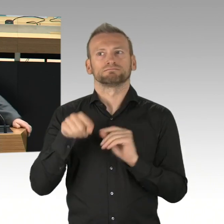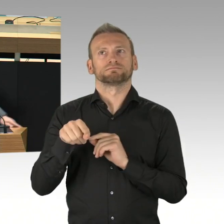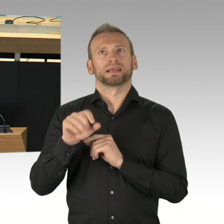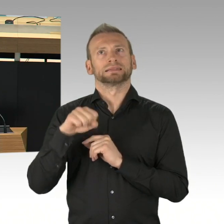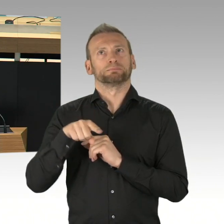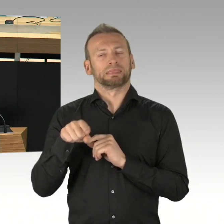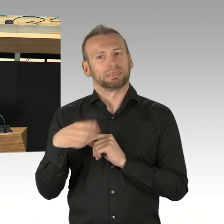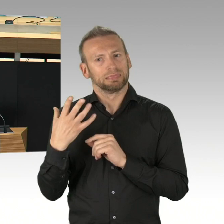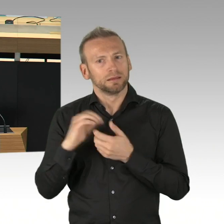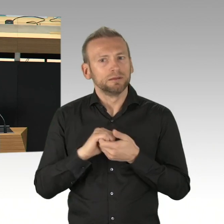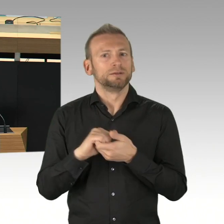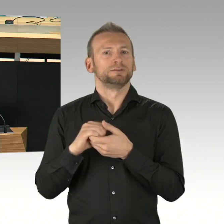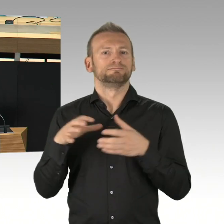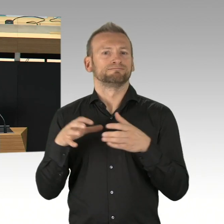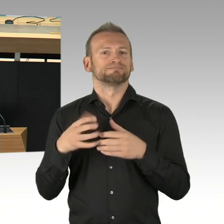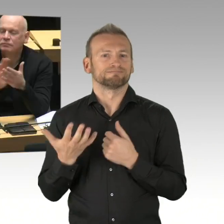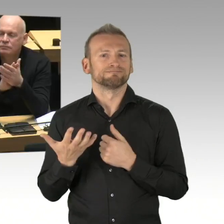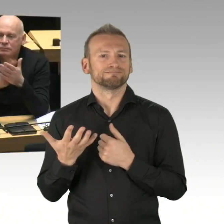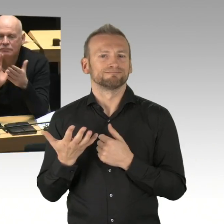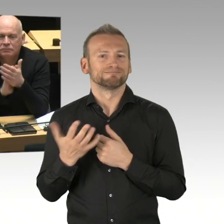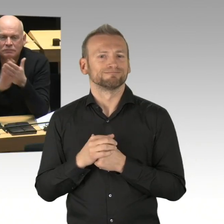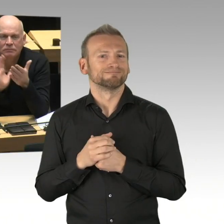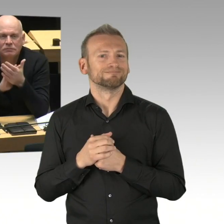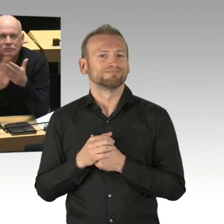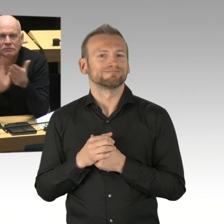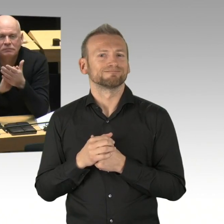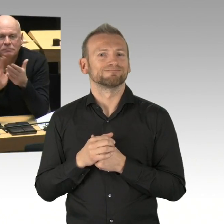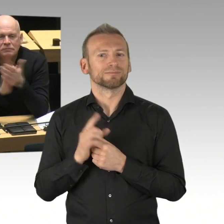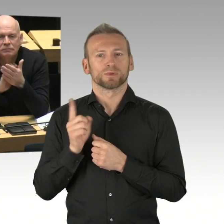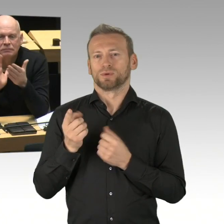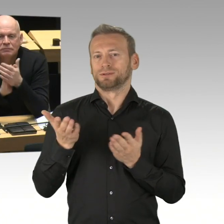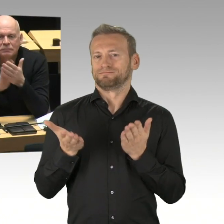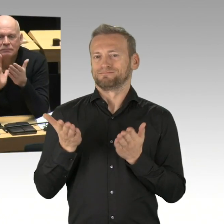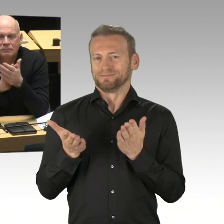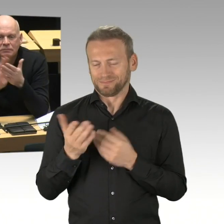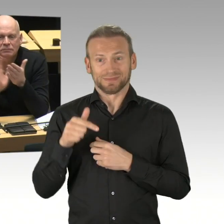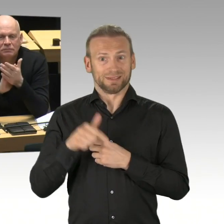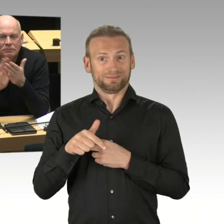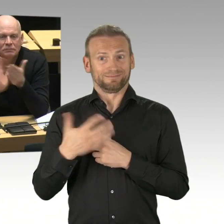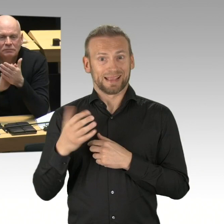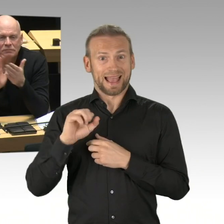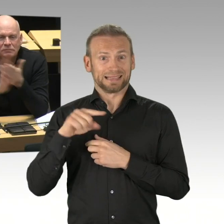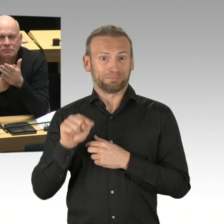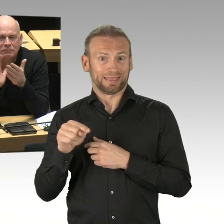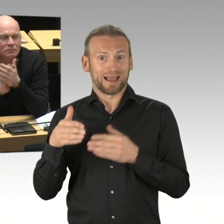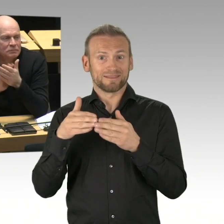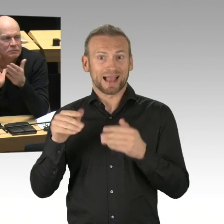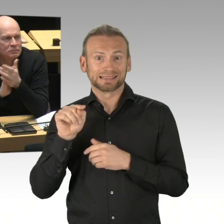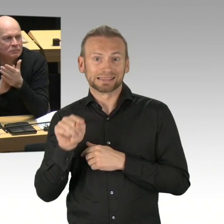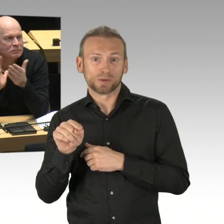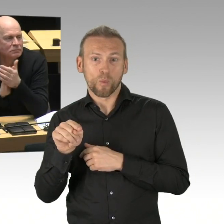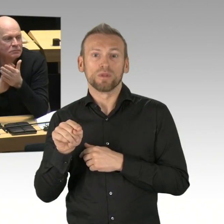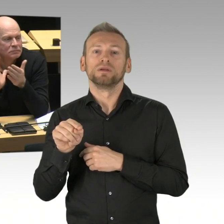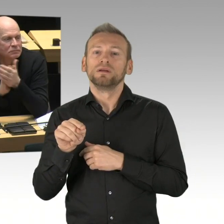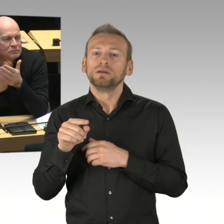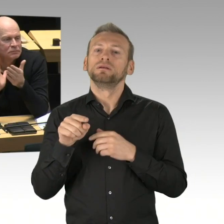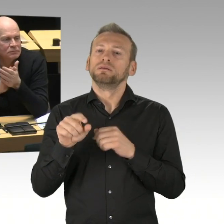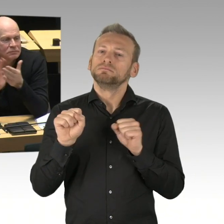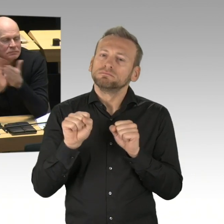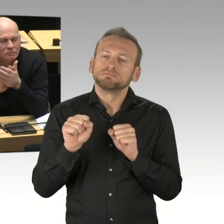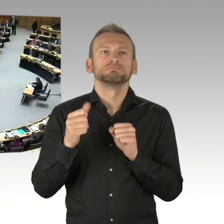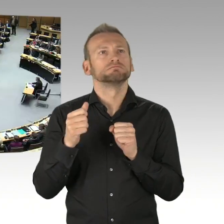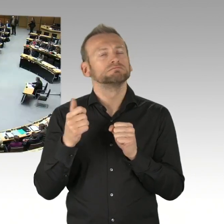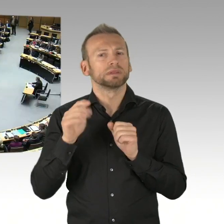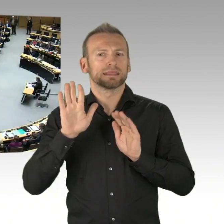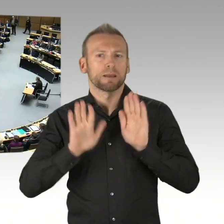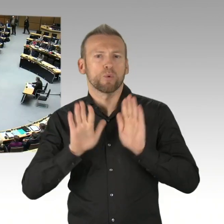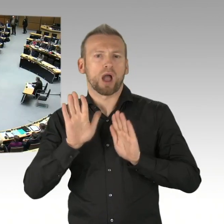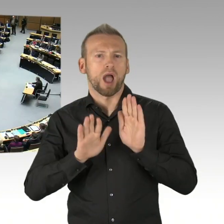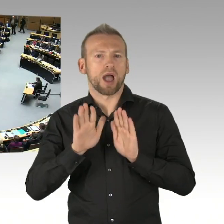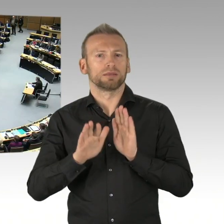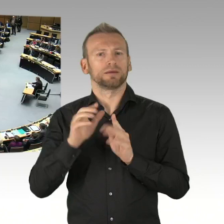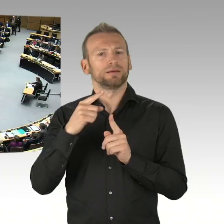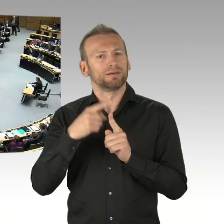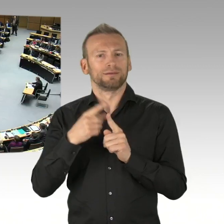(Beifall)